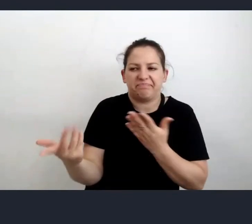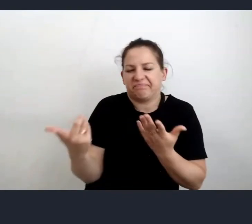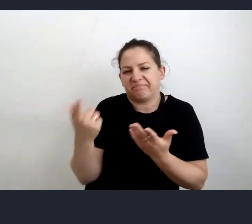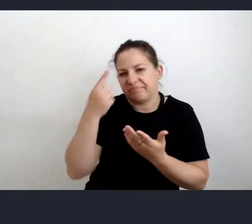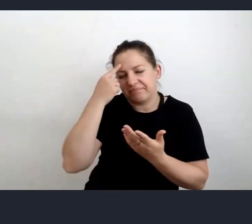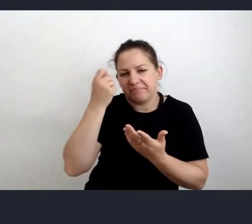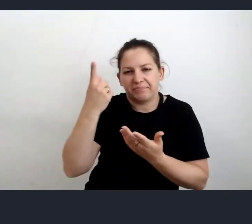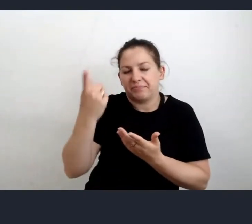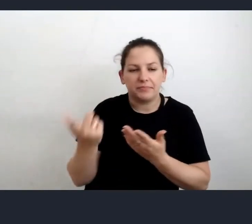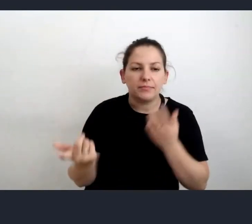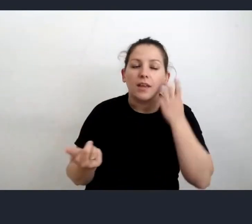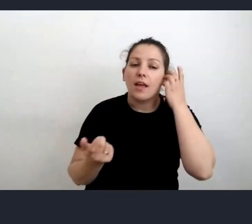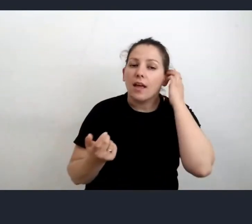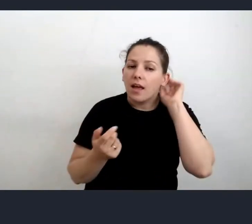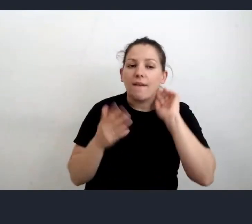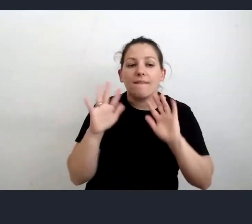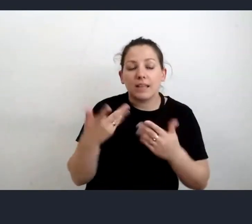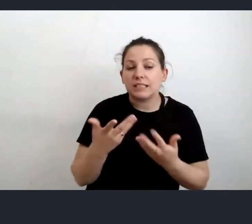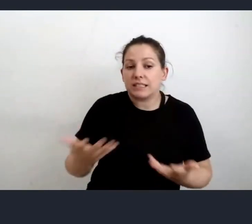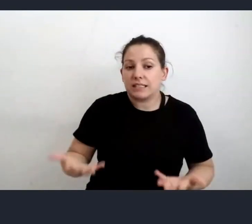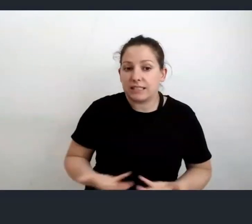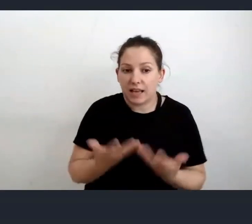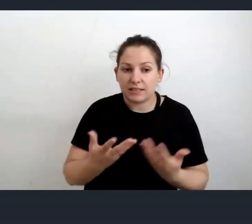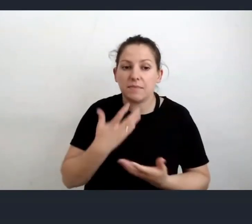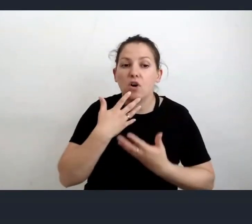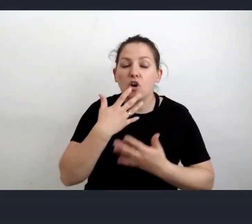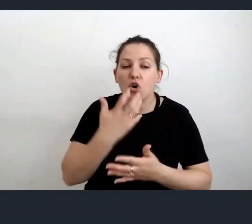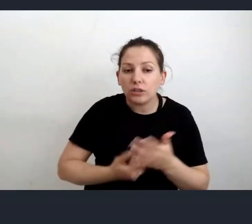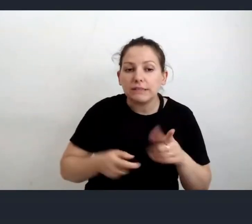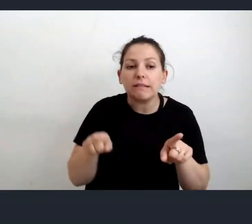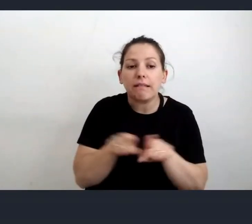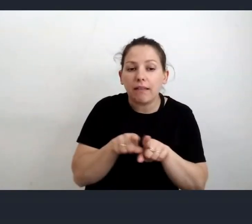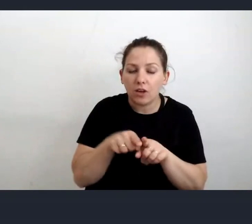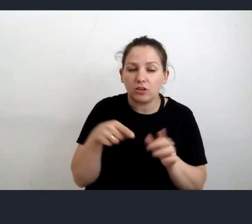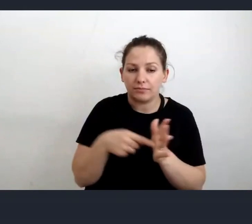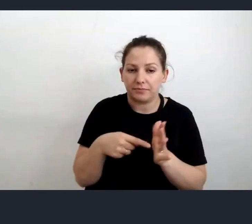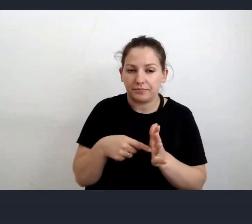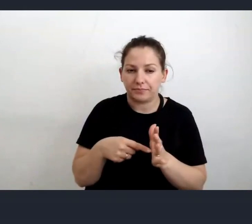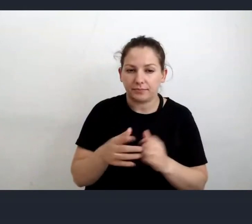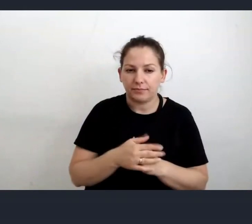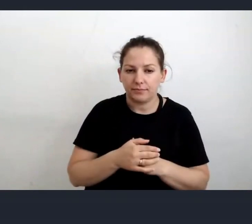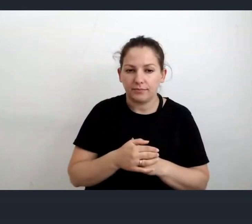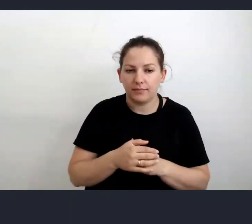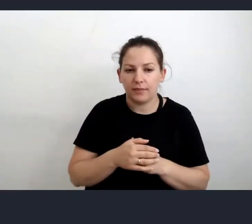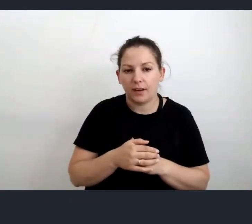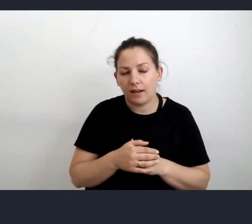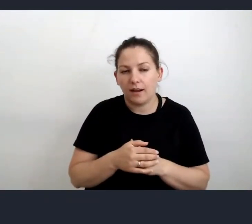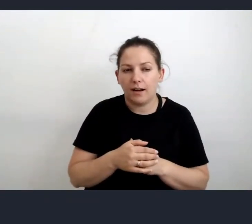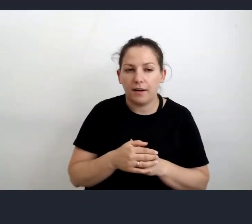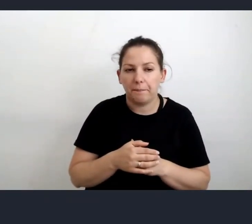Więc zachęcam do korzystania także z tych miękkich czy półmiękkich projektów.